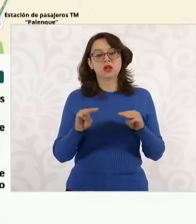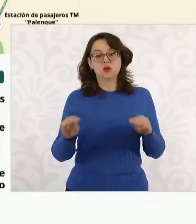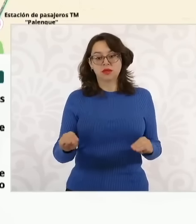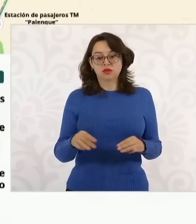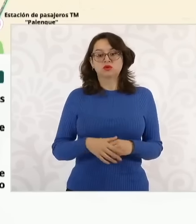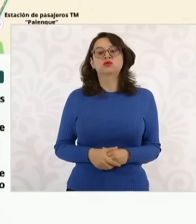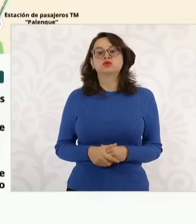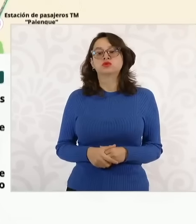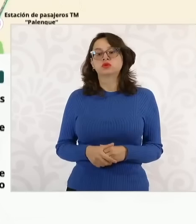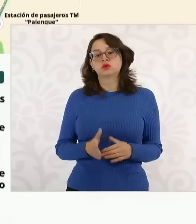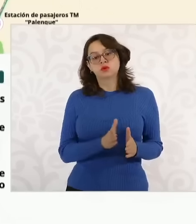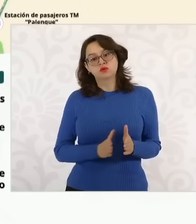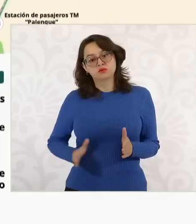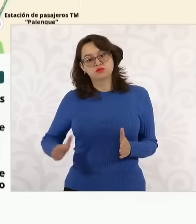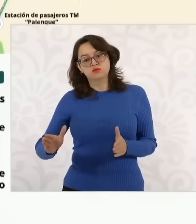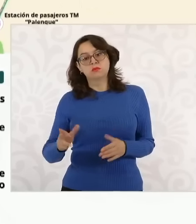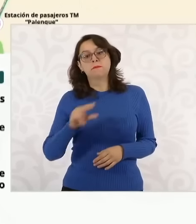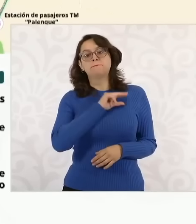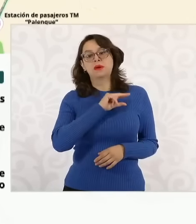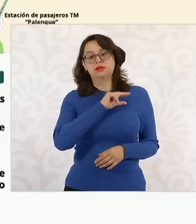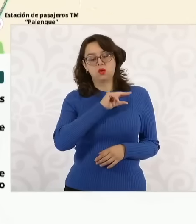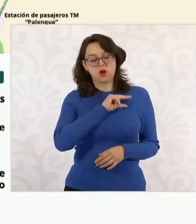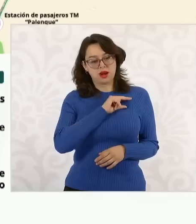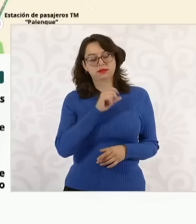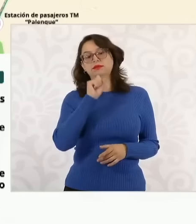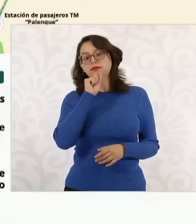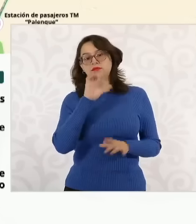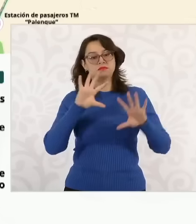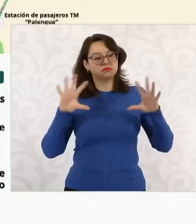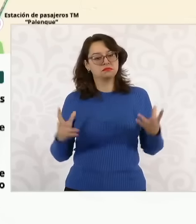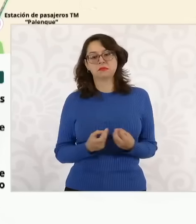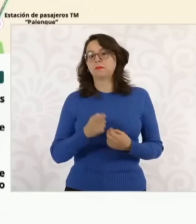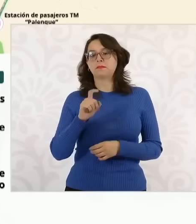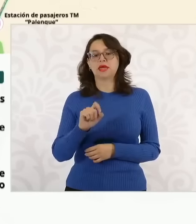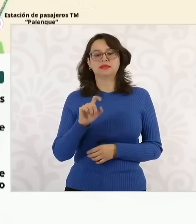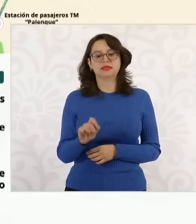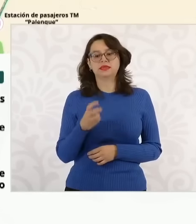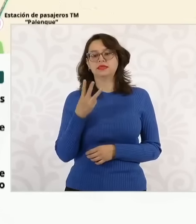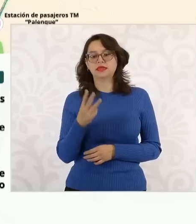como otros 1500 de vía de particulares adentro de la industria. Entonces, eso suma como 23000 23400